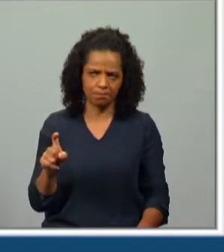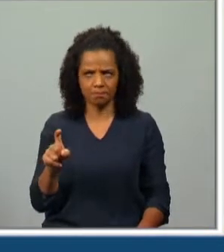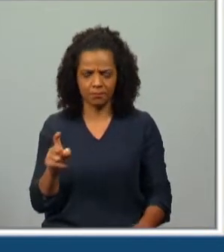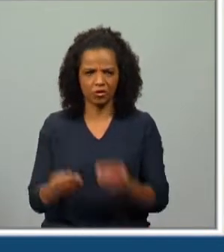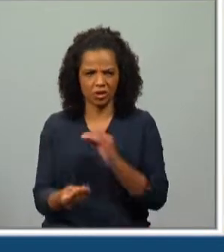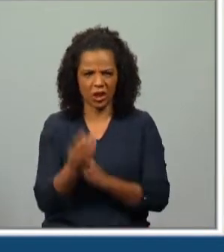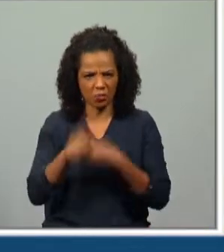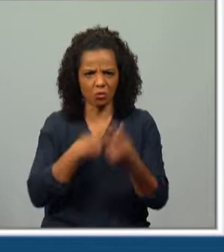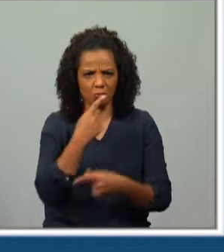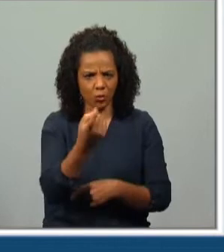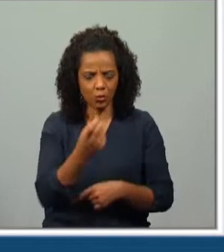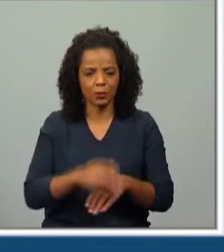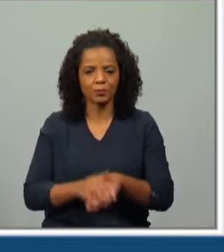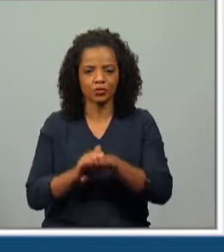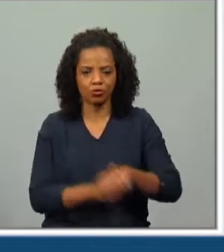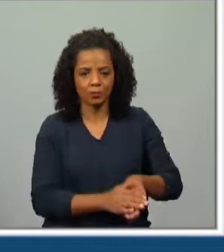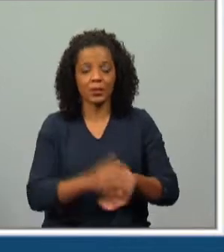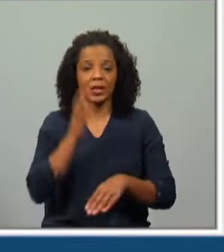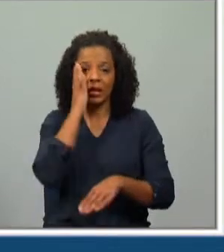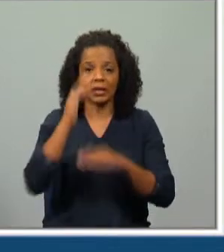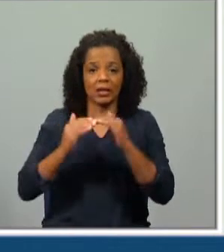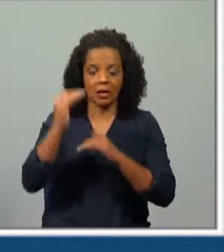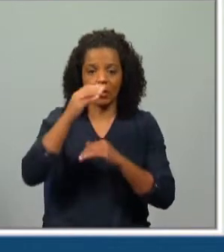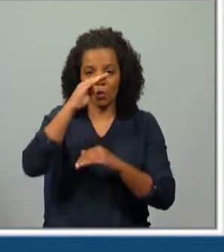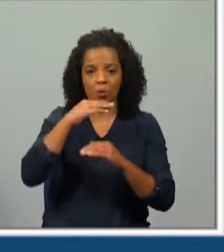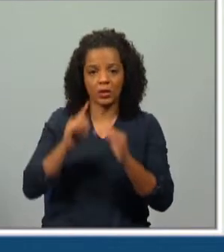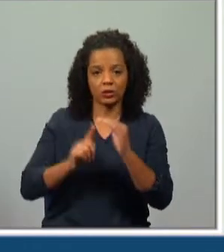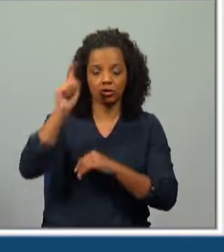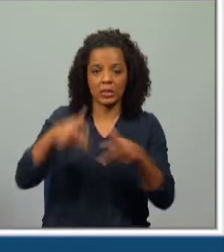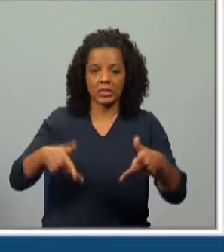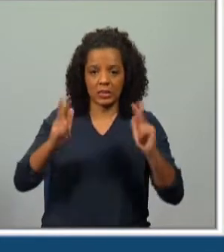do quarto de cima na casa de banho na sala a um canto do sofá enquanto os 從樓上臥室的浴室裡客廳沙發的一角，而